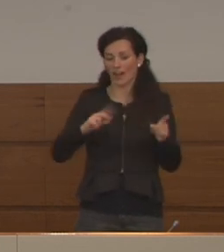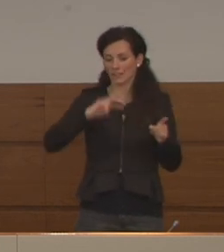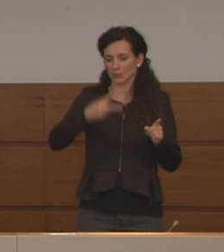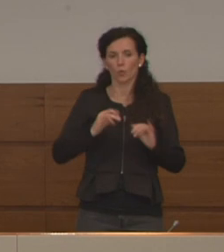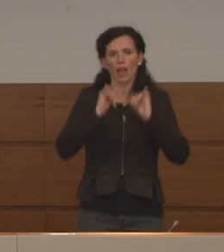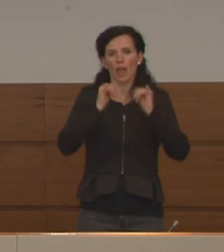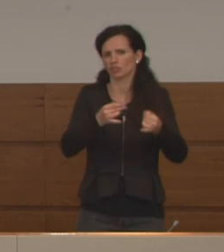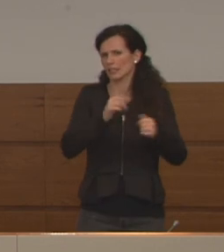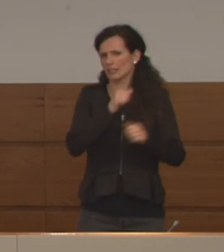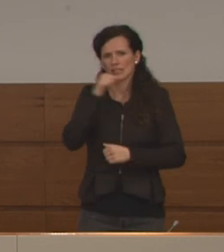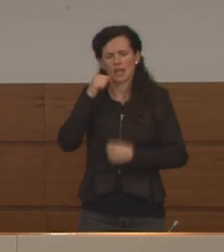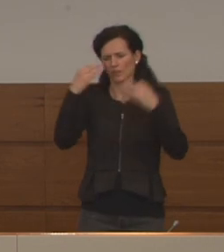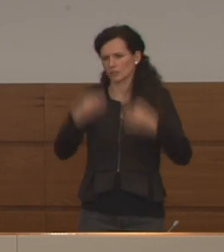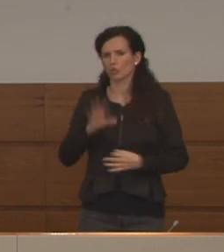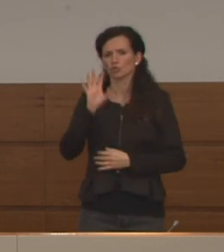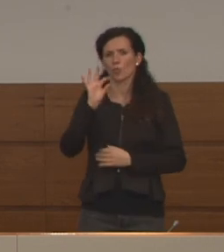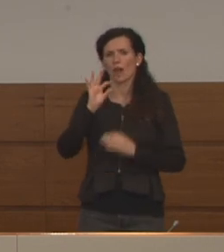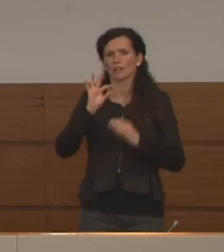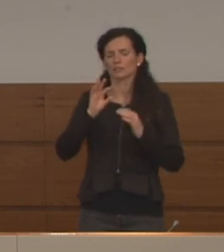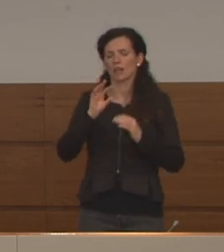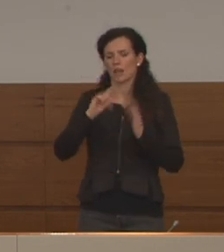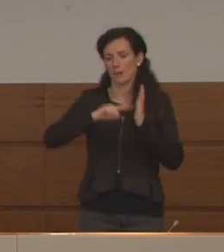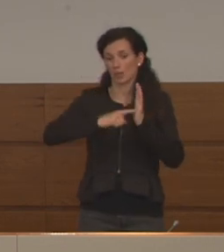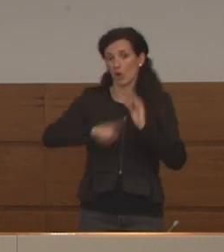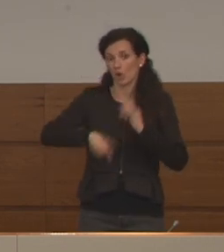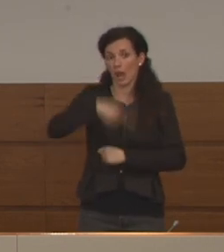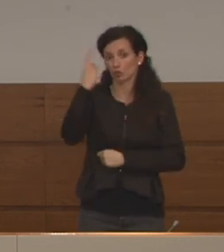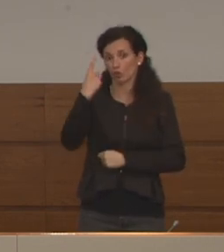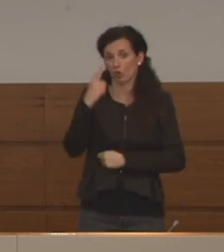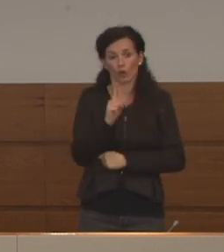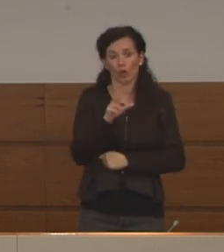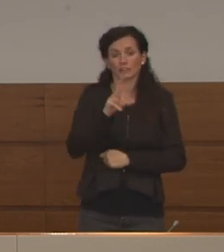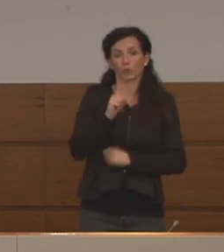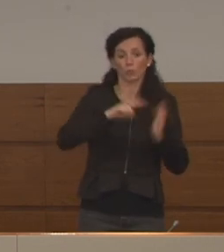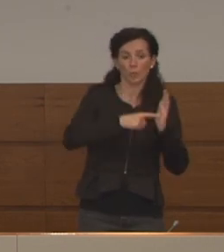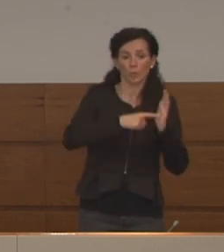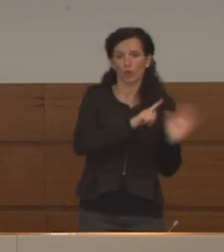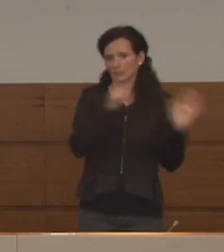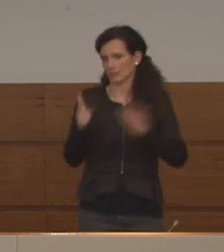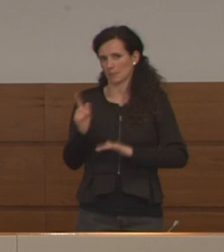non 30 milioni nella settimana. C'è per l'Organizzazione Mondiale della